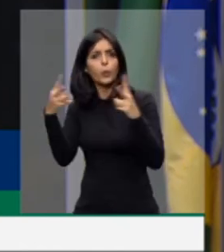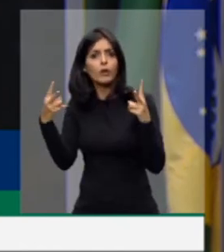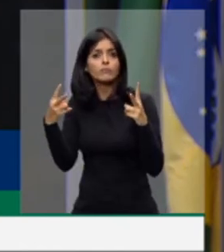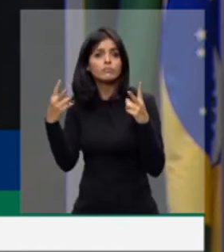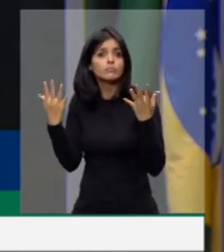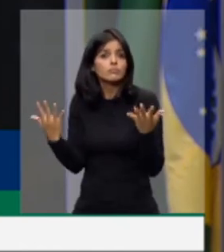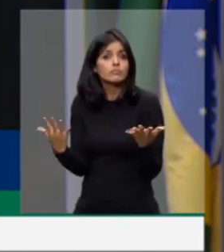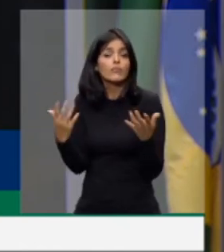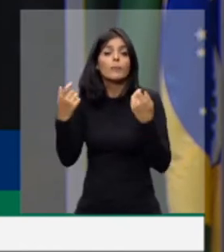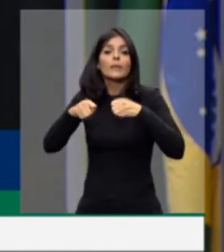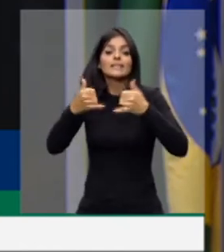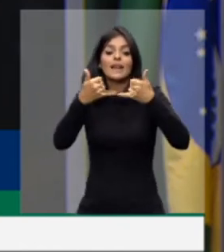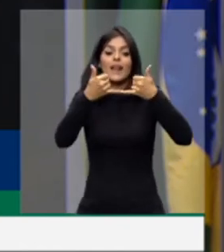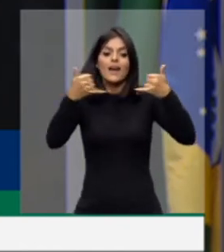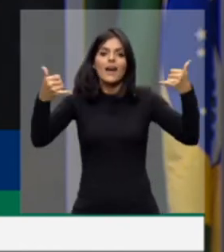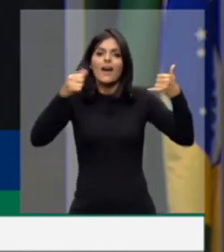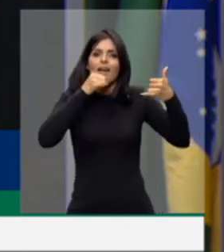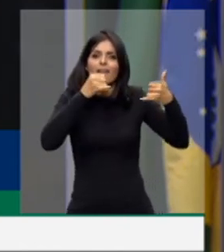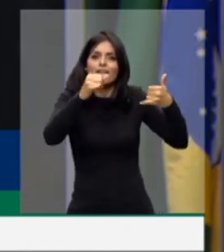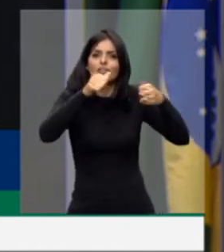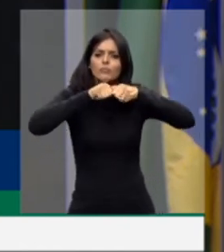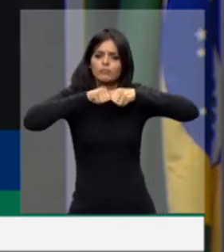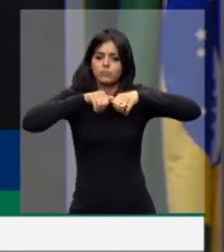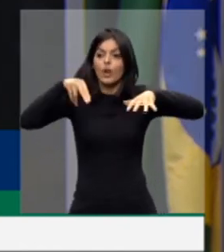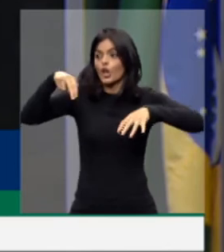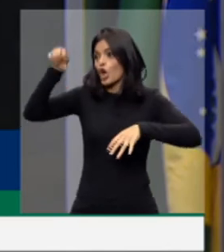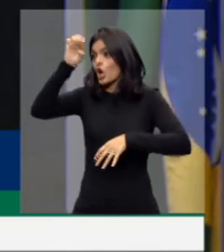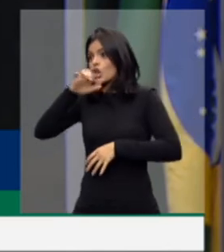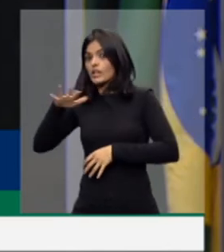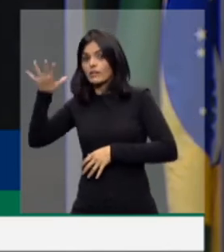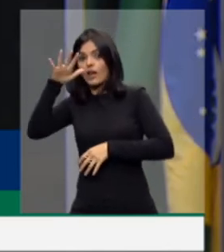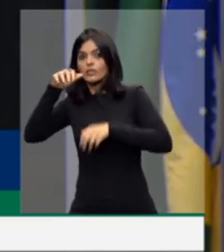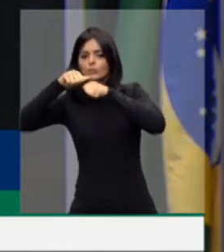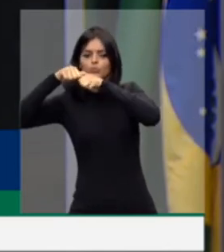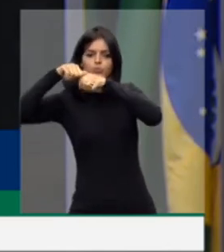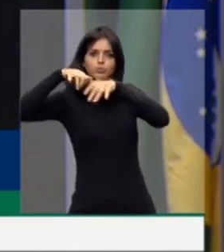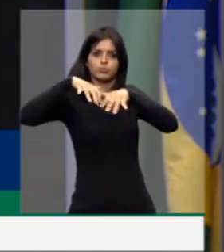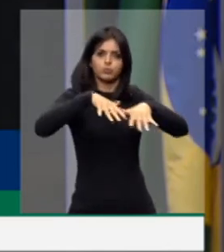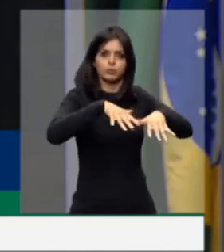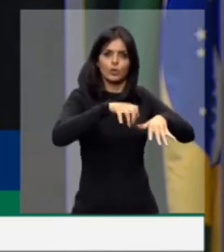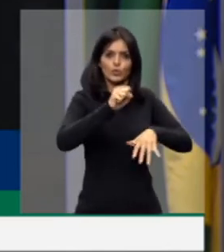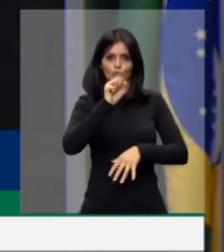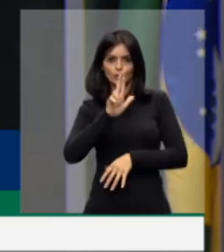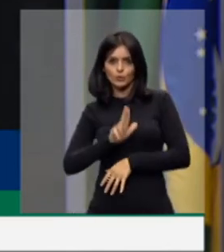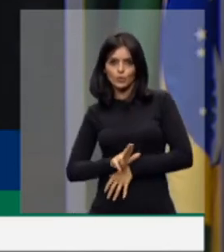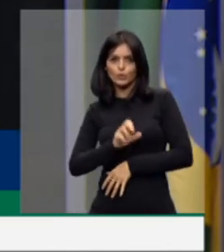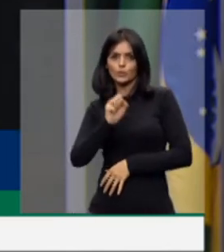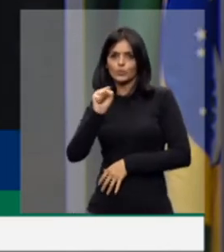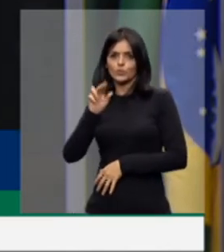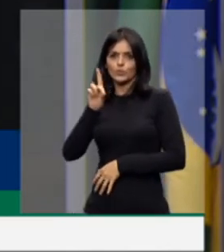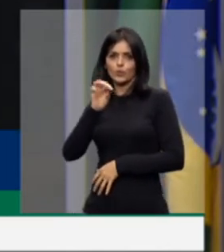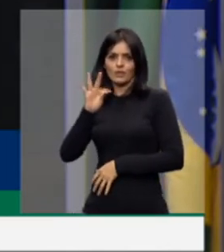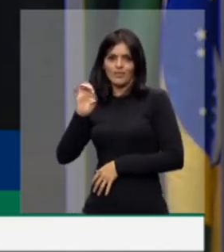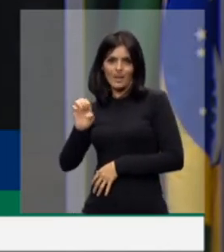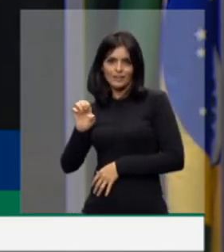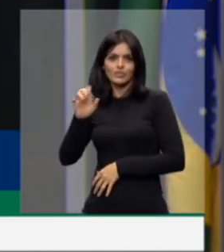PUNINDO AQUELA REGIÃO QUE TEM MAIOR POTENCIAL DE GERAÇÃO DO PAÍS. O QUE NÓS PRECISAMOS É DE LINHA DE TRANSMISSÃO PARA TRAZER DO NORDESTE PARA O SUL E SUDESTE,